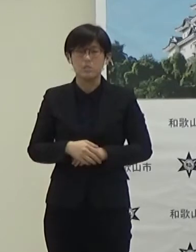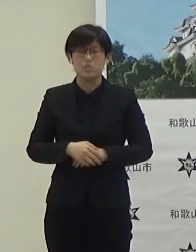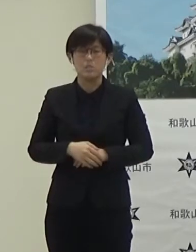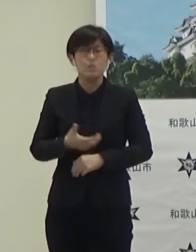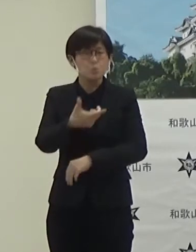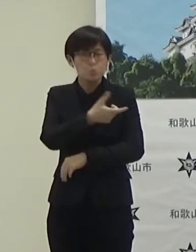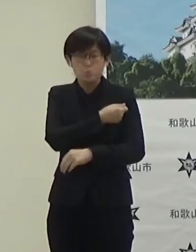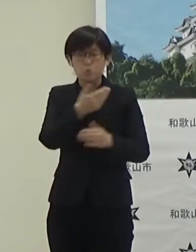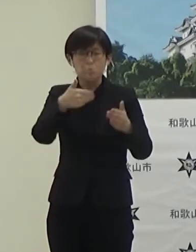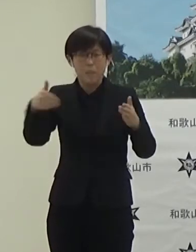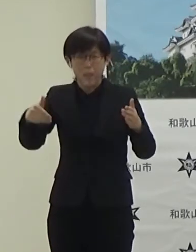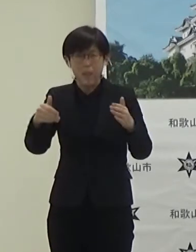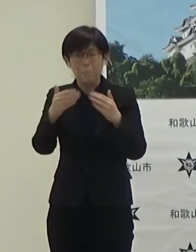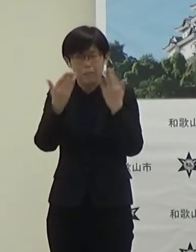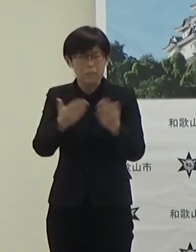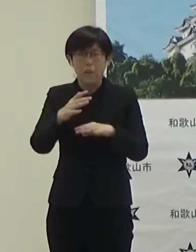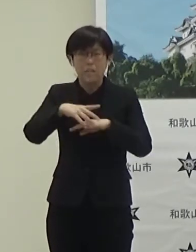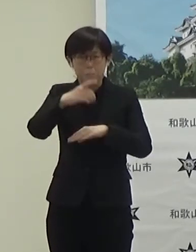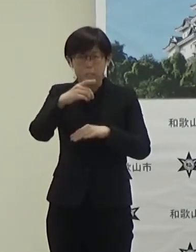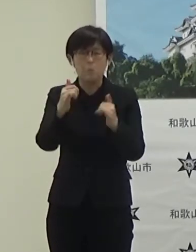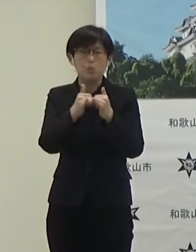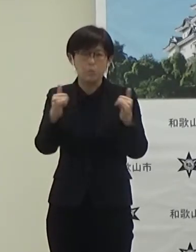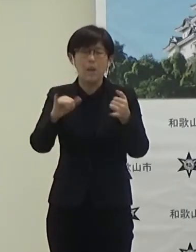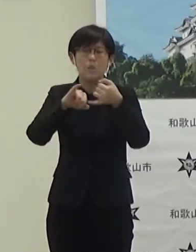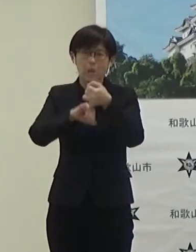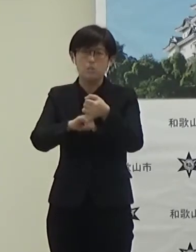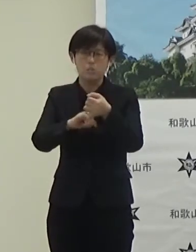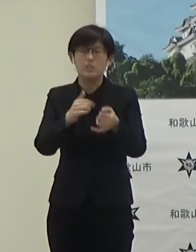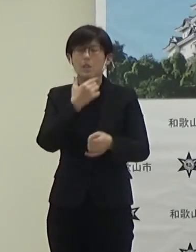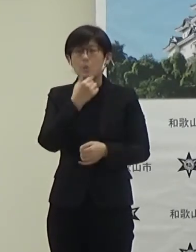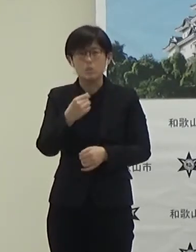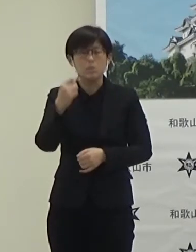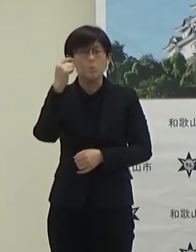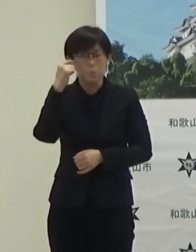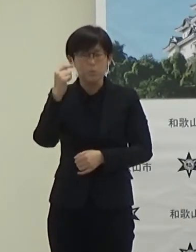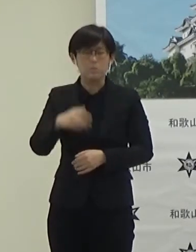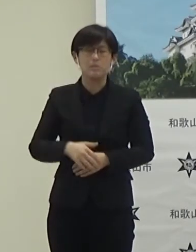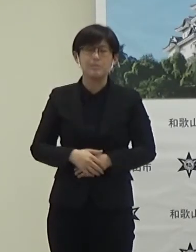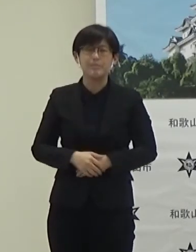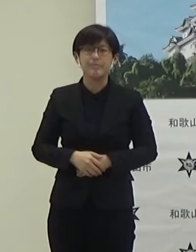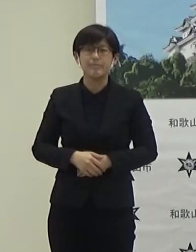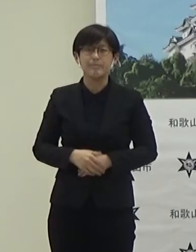打っていただければと思います 次お願いします